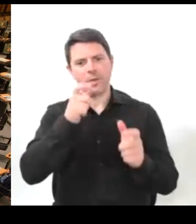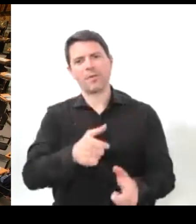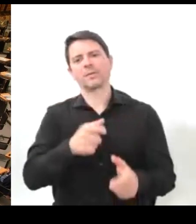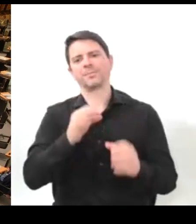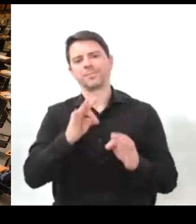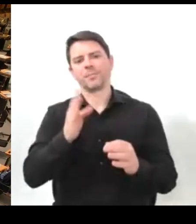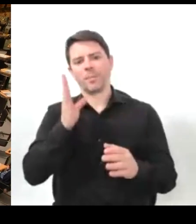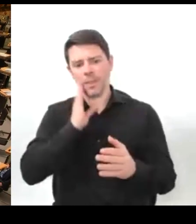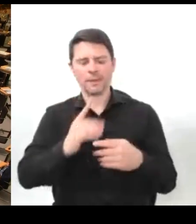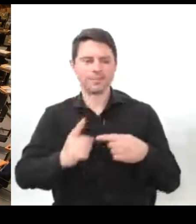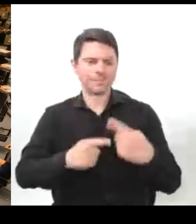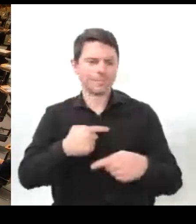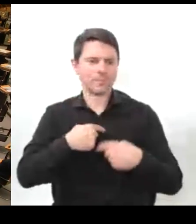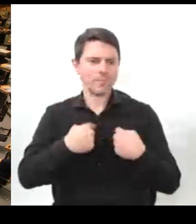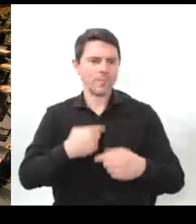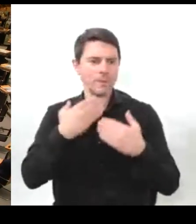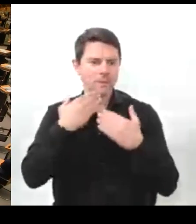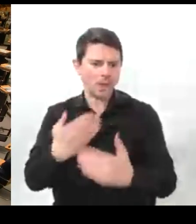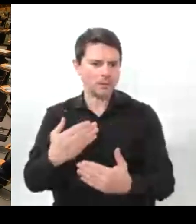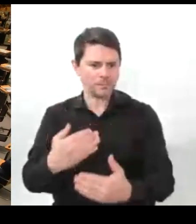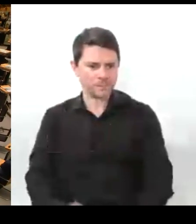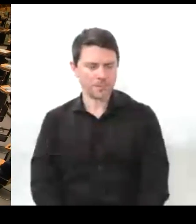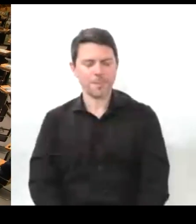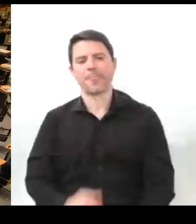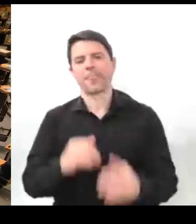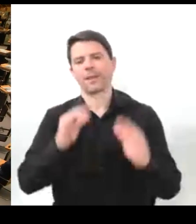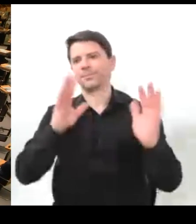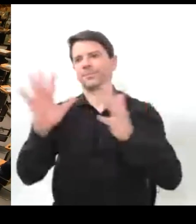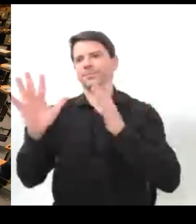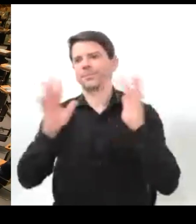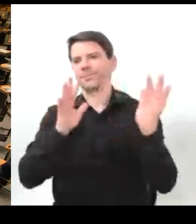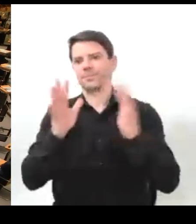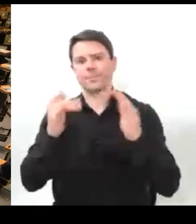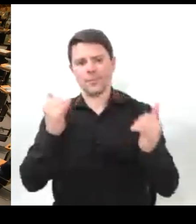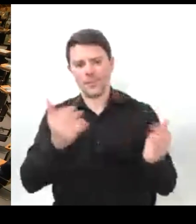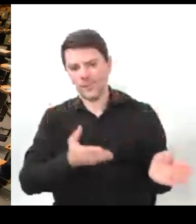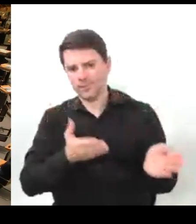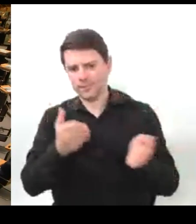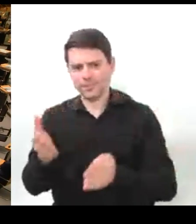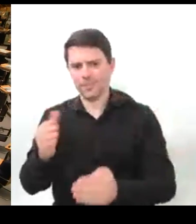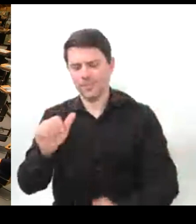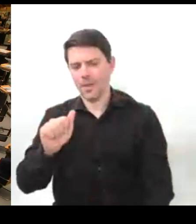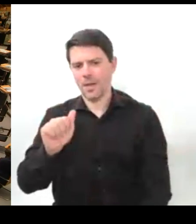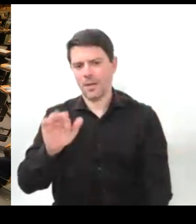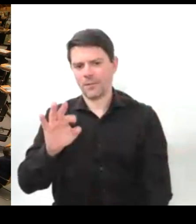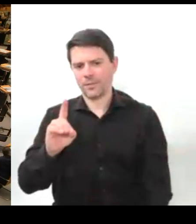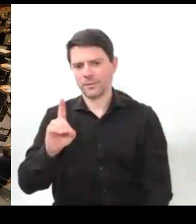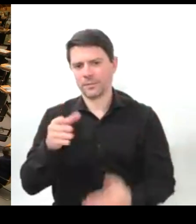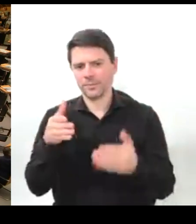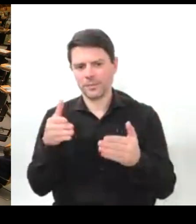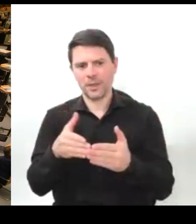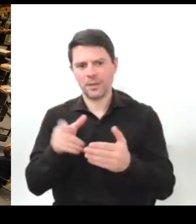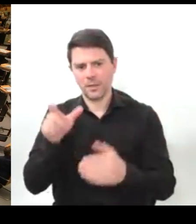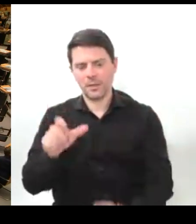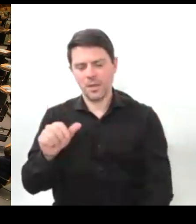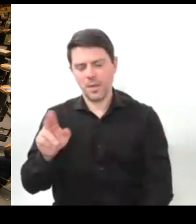(Rednerwechsel) Wenn es noch eines Beweises bräuchte, Herr Präsident, meine Damen und Herren, das, wenn man CDU wählt, man grün bekommt.